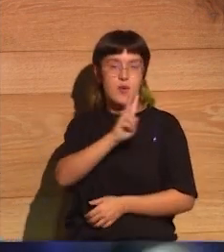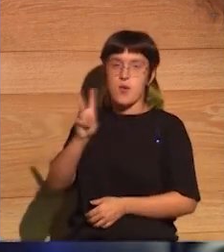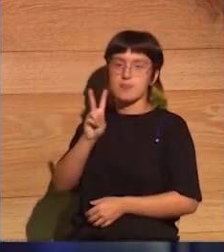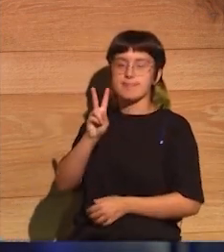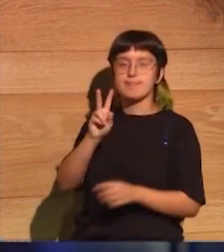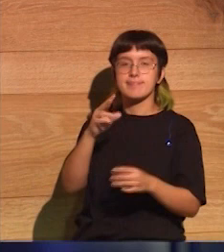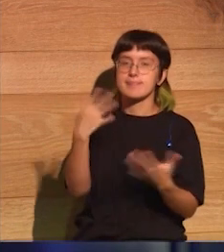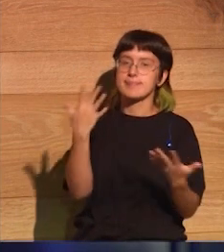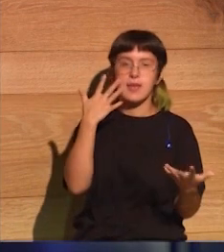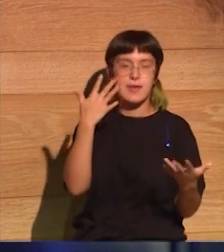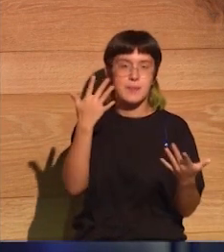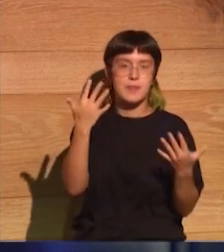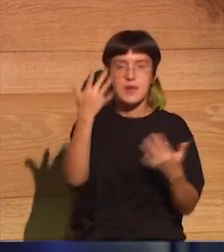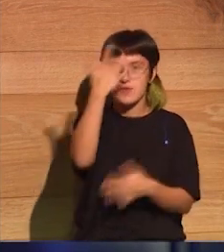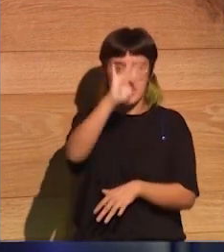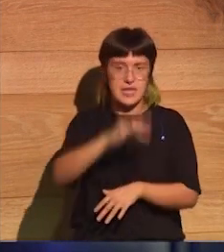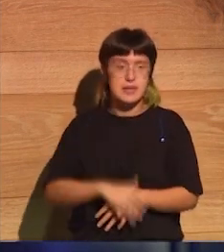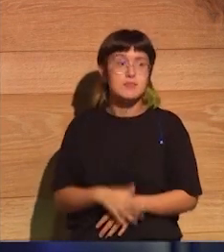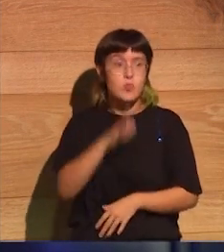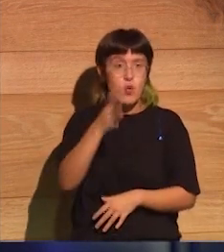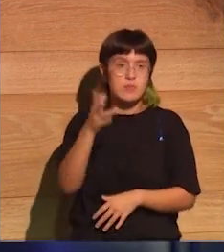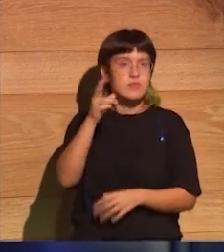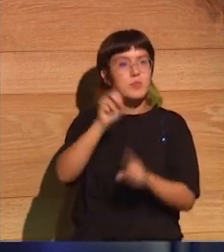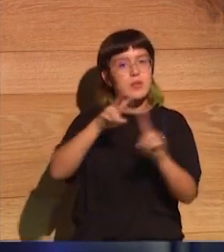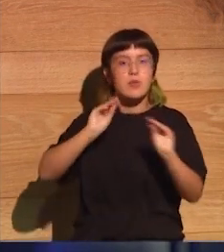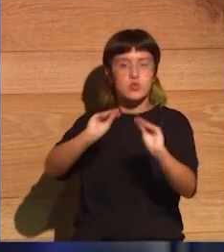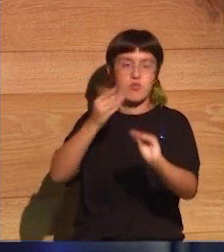para que nos aporten una mirada diferente a lo que estamos proponiendo, porque